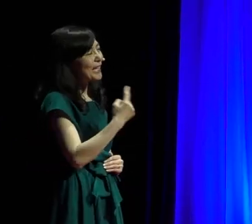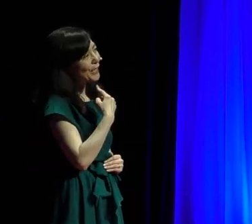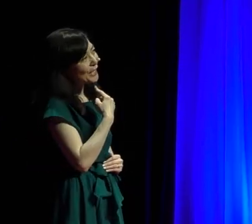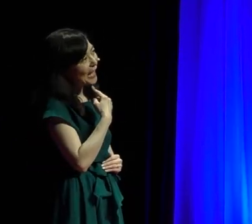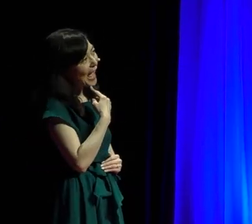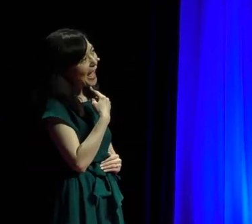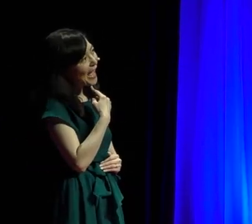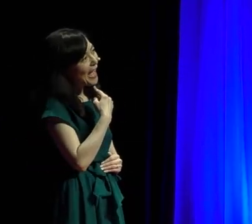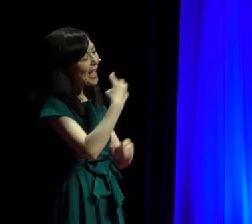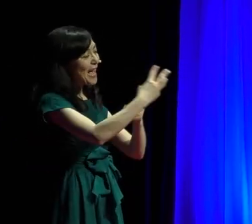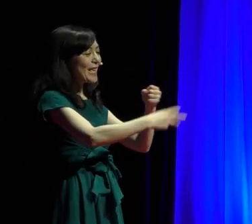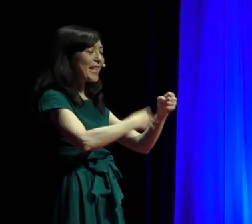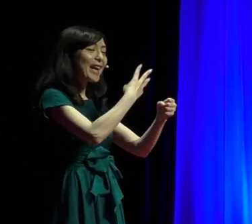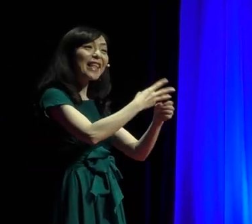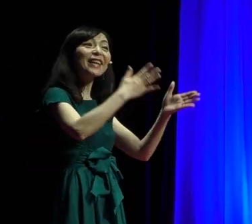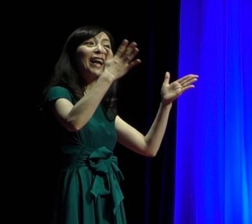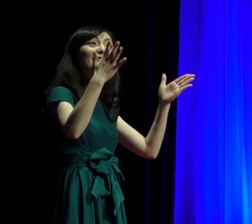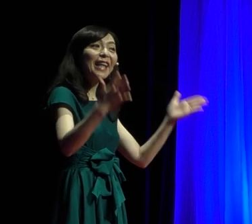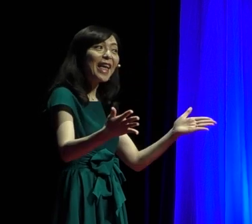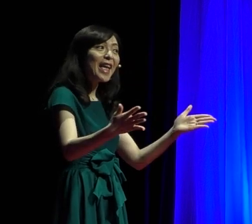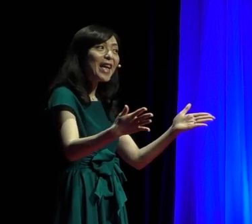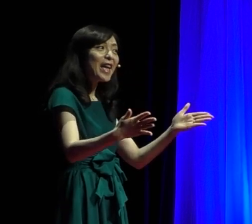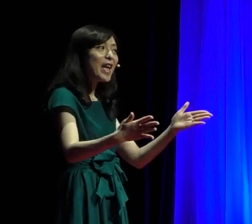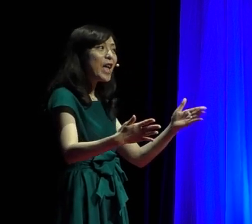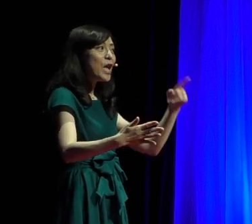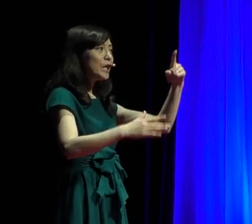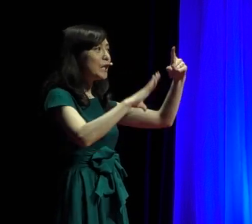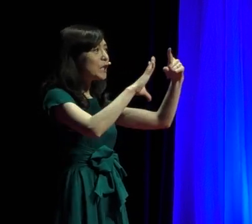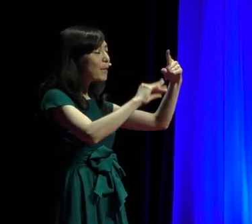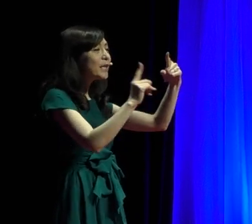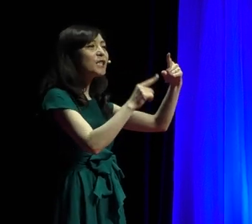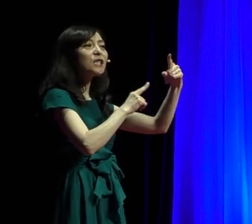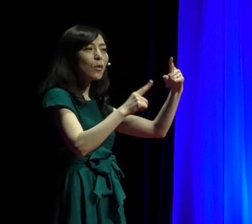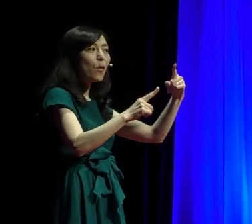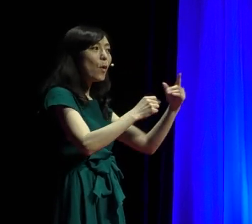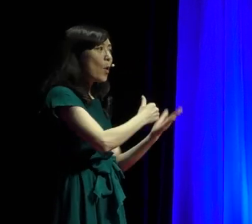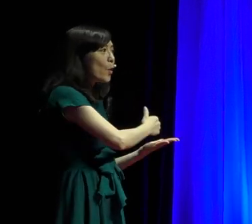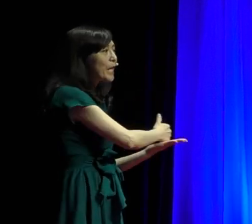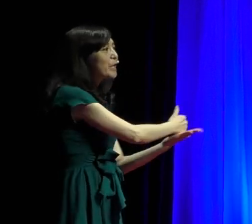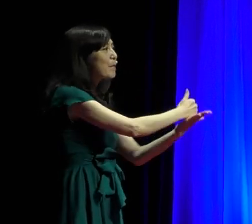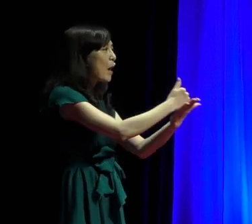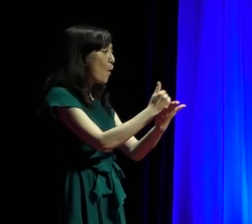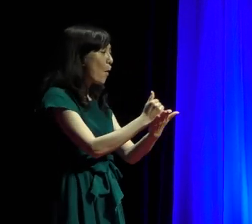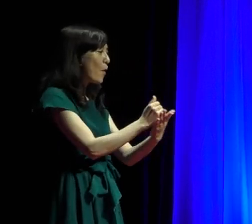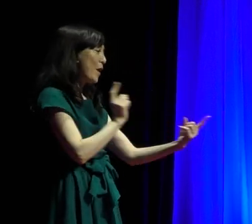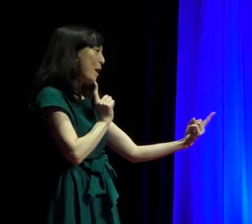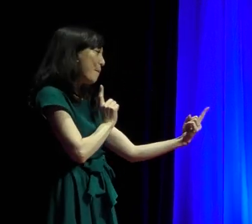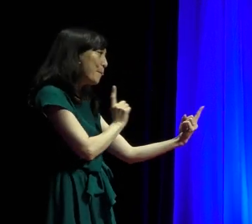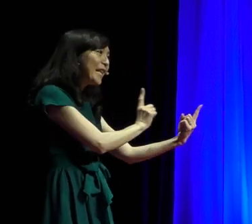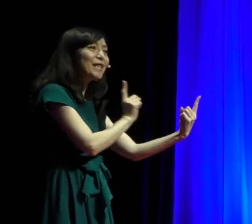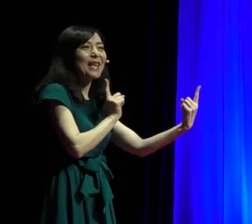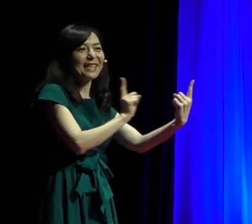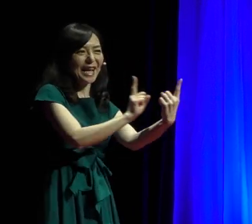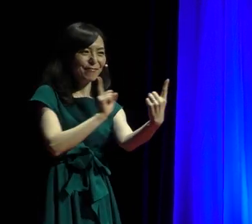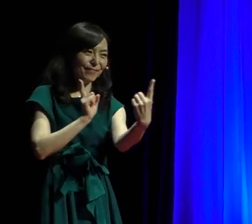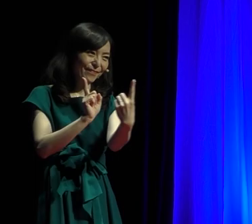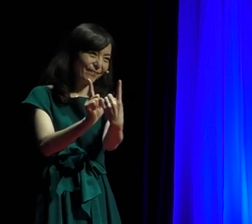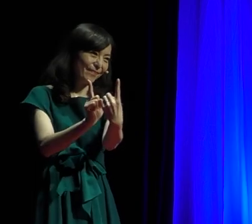En el transcurso de 3 años he visto a más de 10 000 clientes.